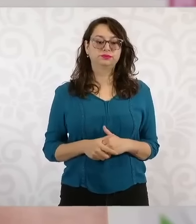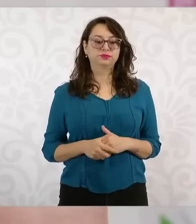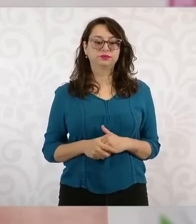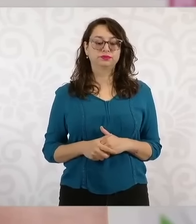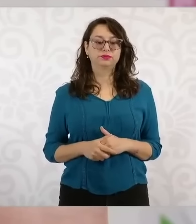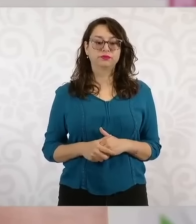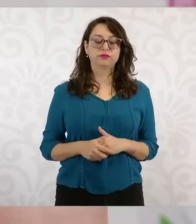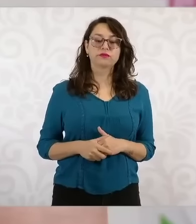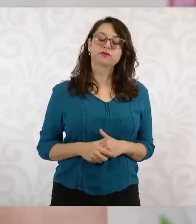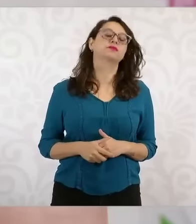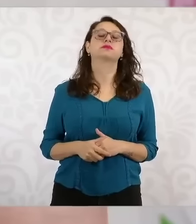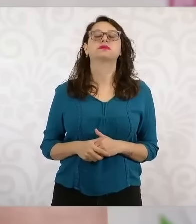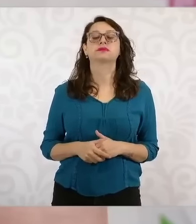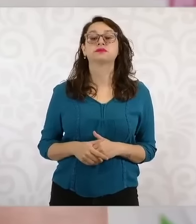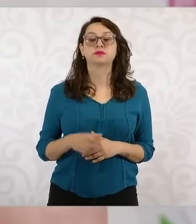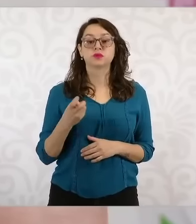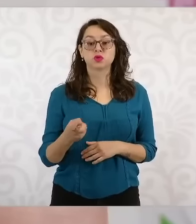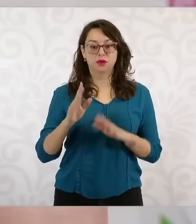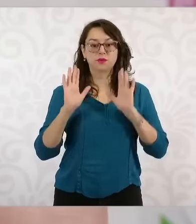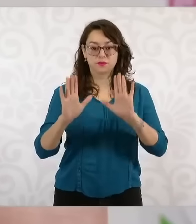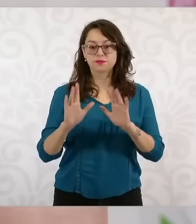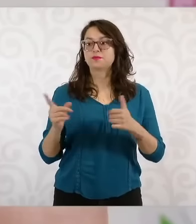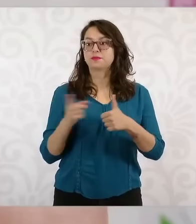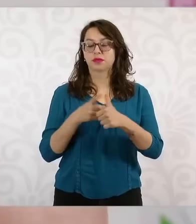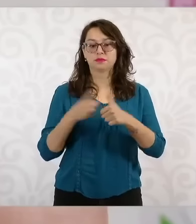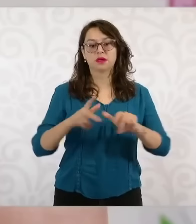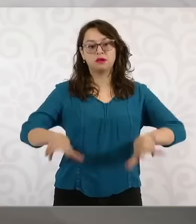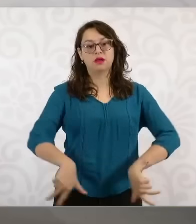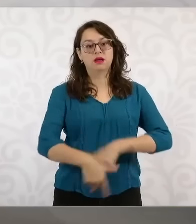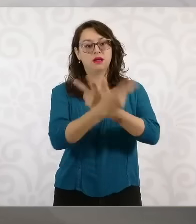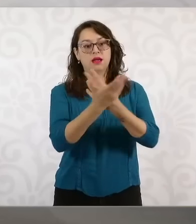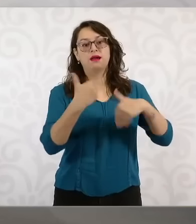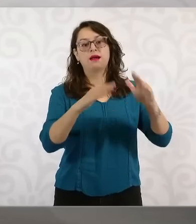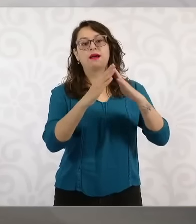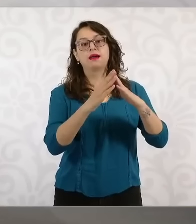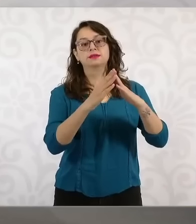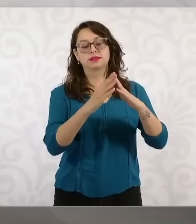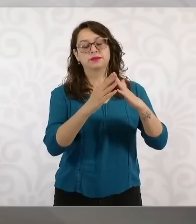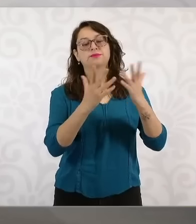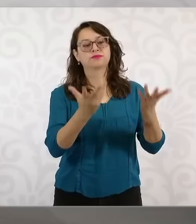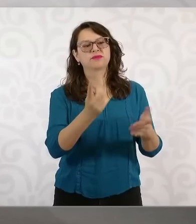Entonces es una buena noticia el día de hoy. Pues vamos a que nos platiquen cómo está lo de